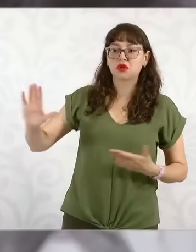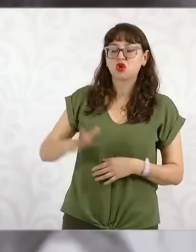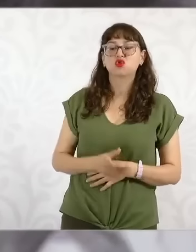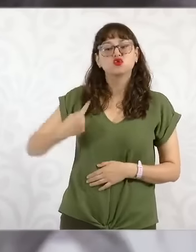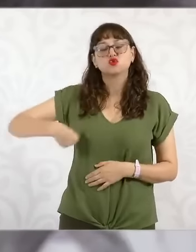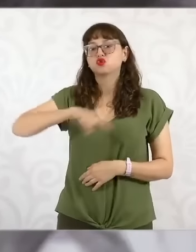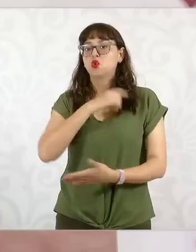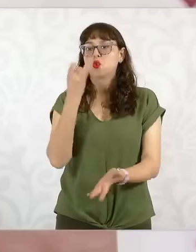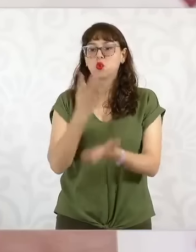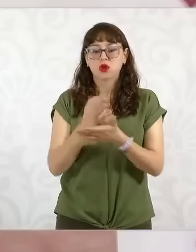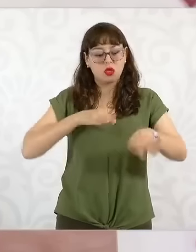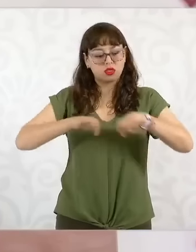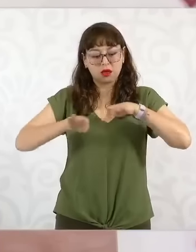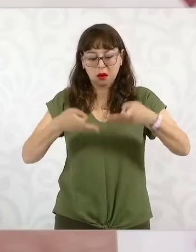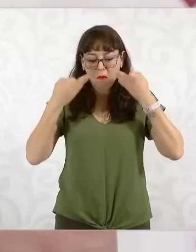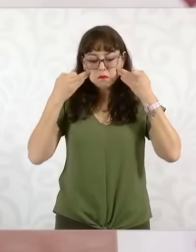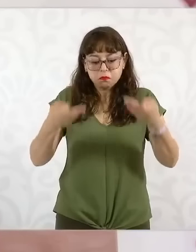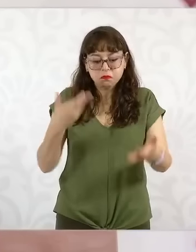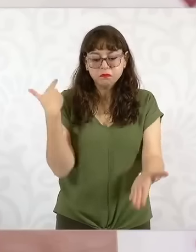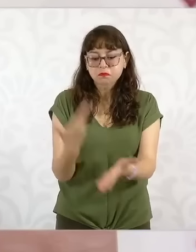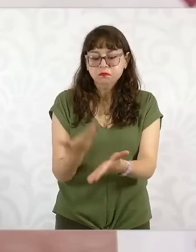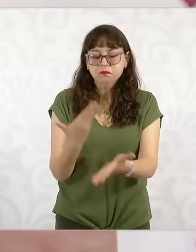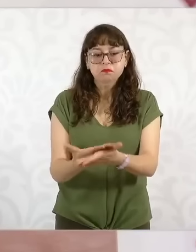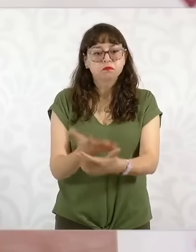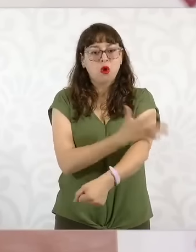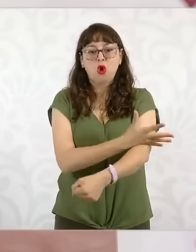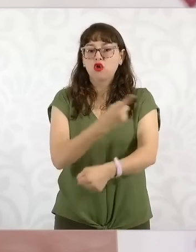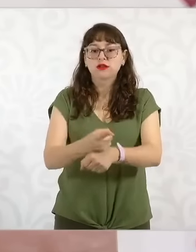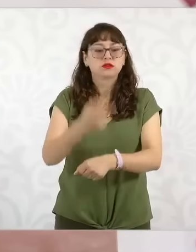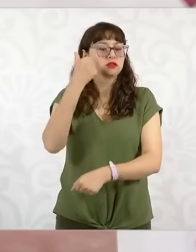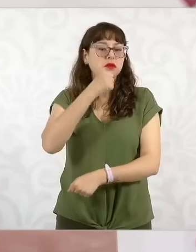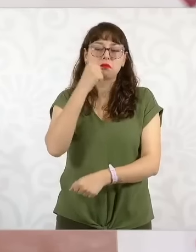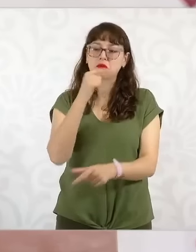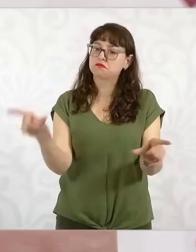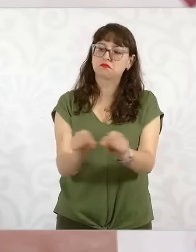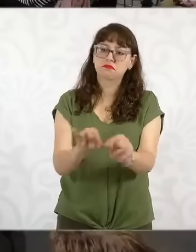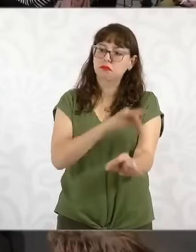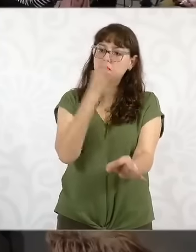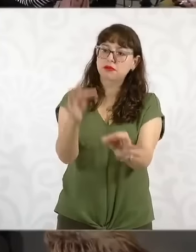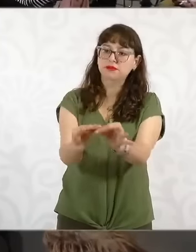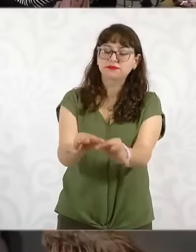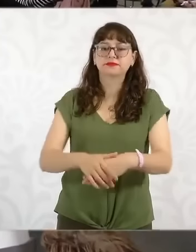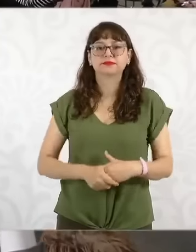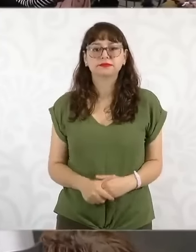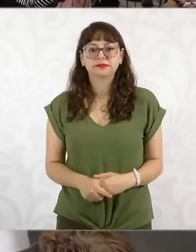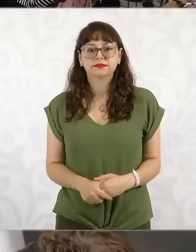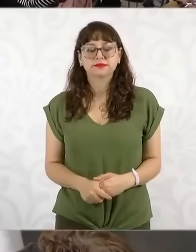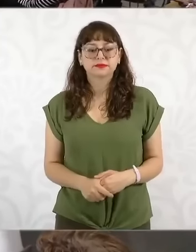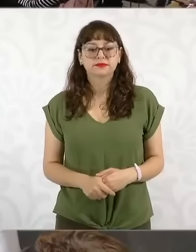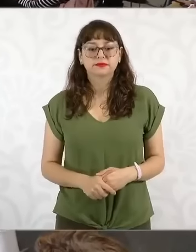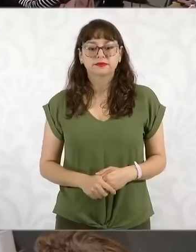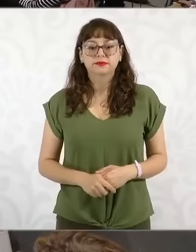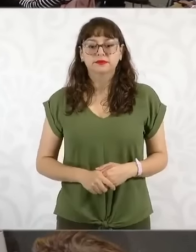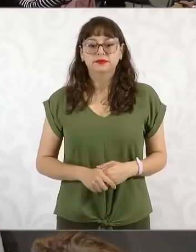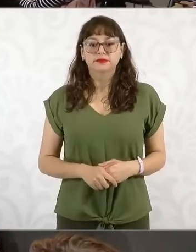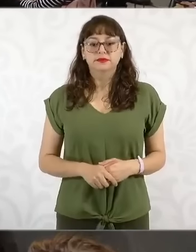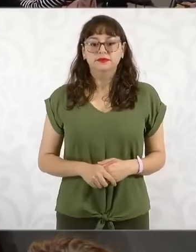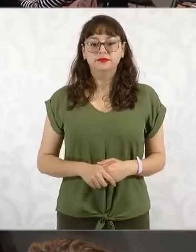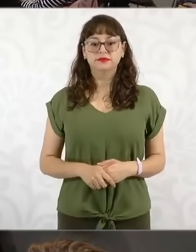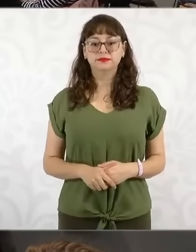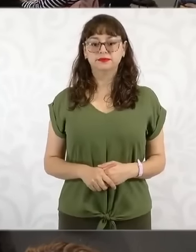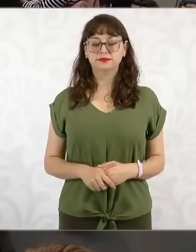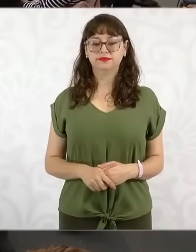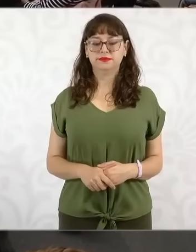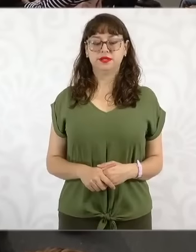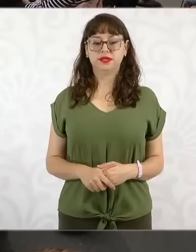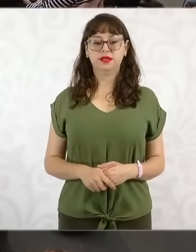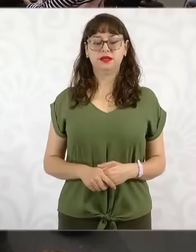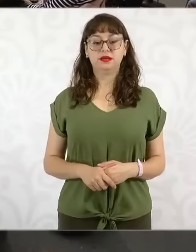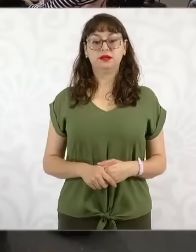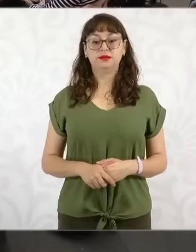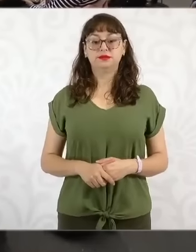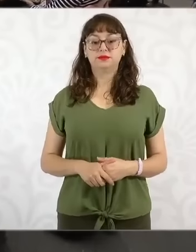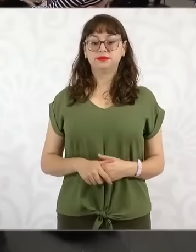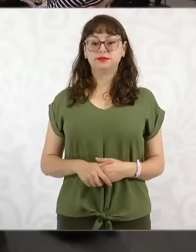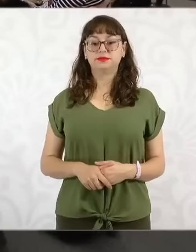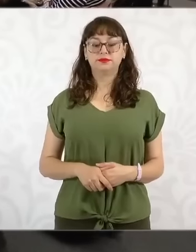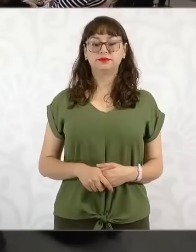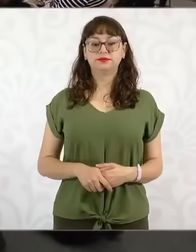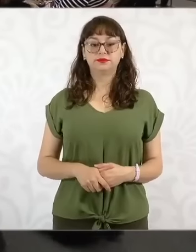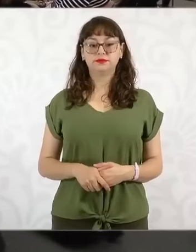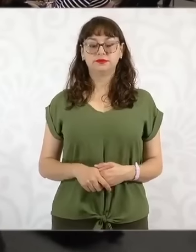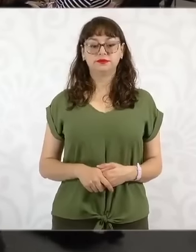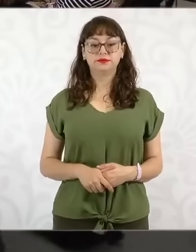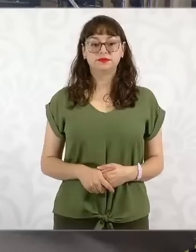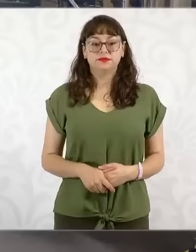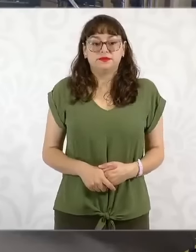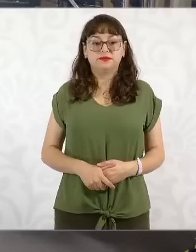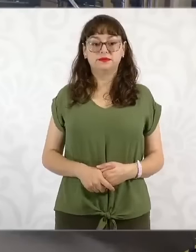sólidas con total transparencia y así siempre se comunicará y así siempre lo haremos. Gracias.